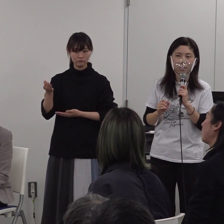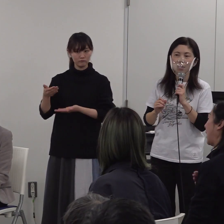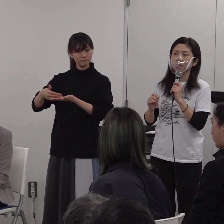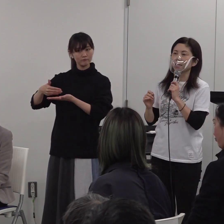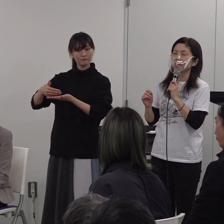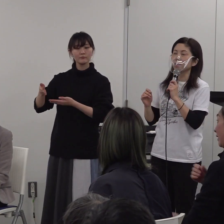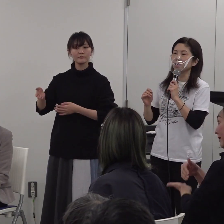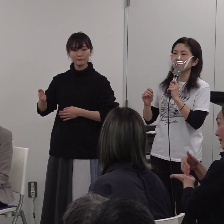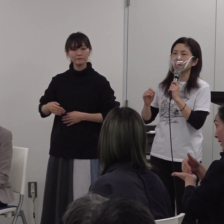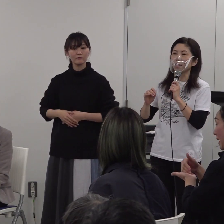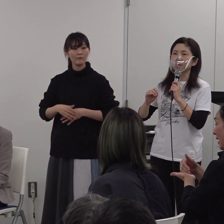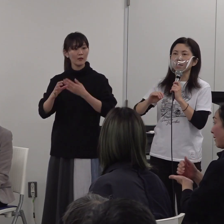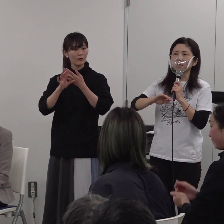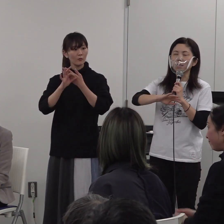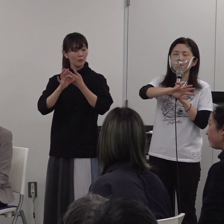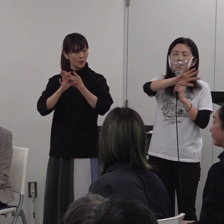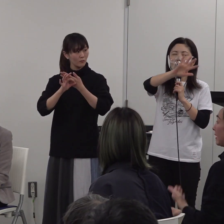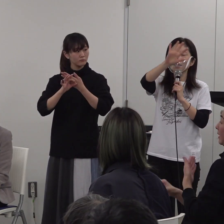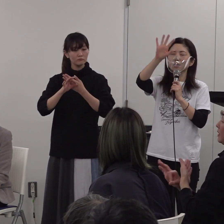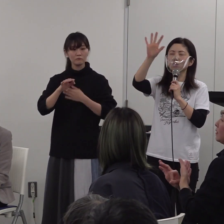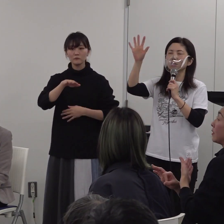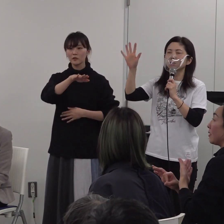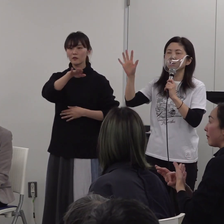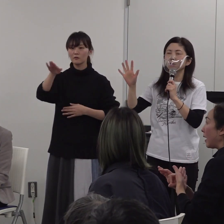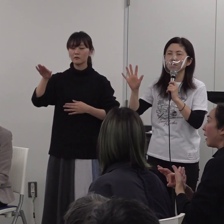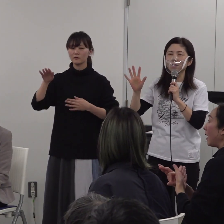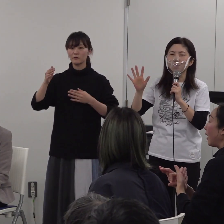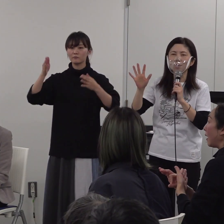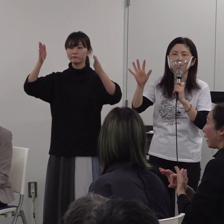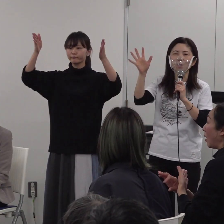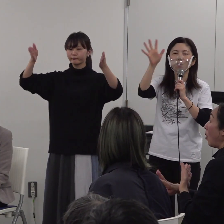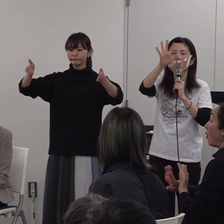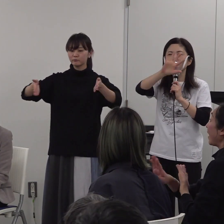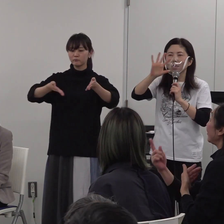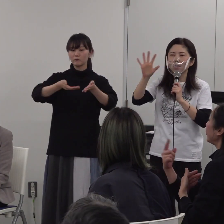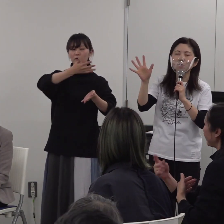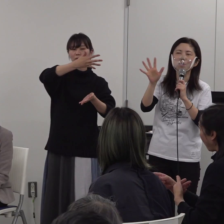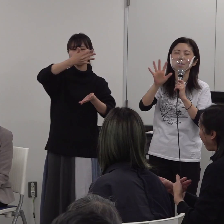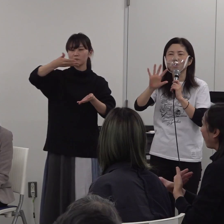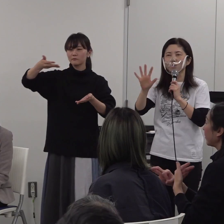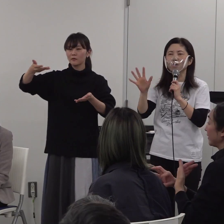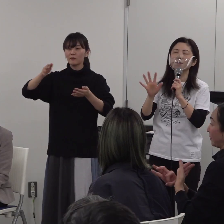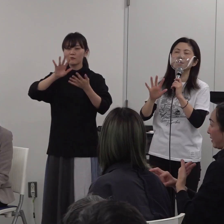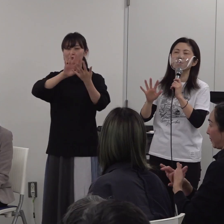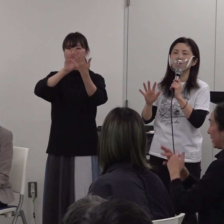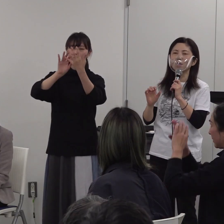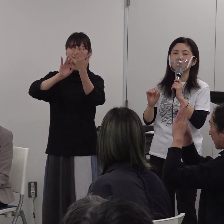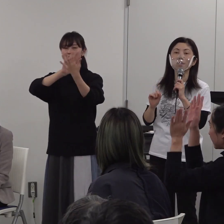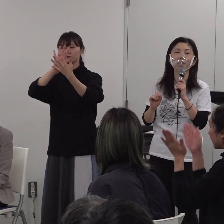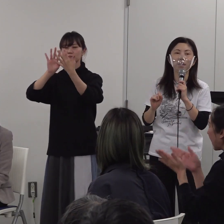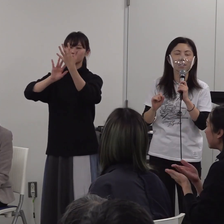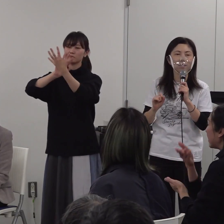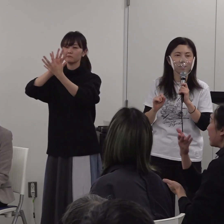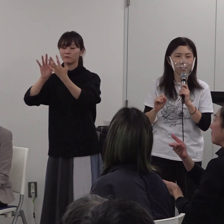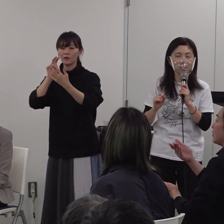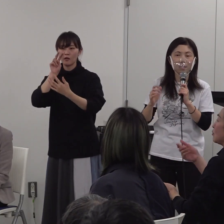例えば全体が水槽の中みたいにぼんやり見えてゆがんで見える 方だったり